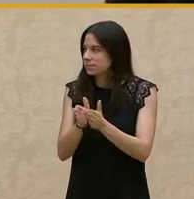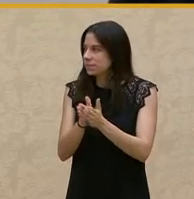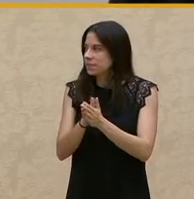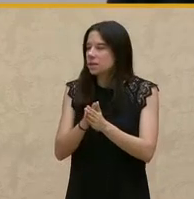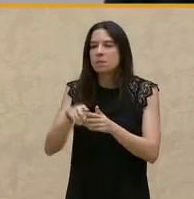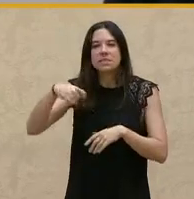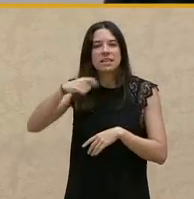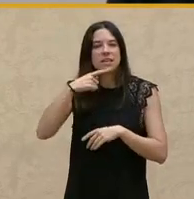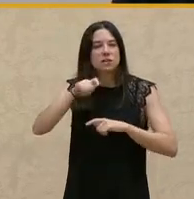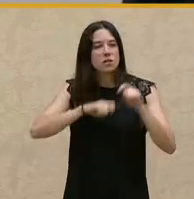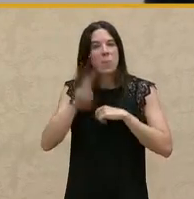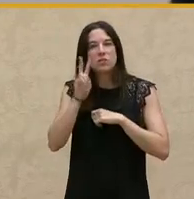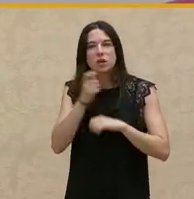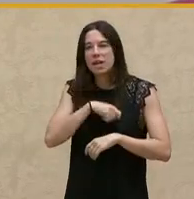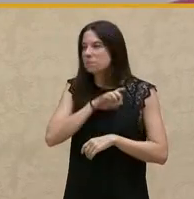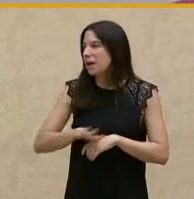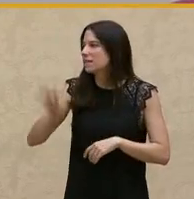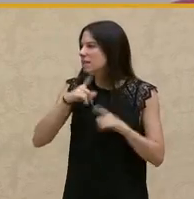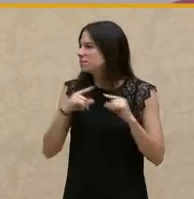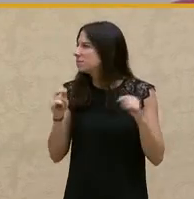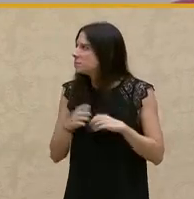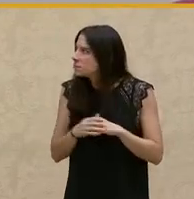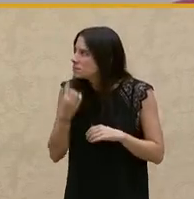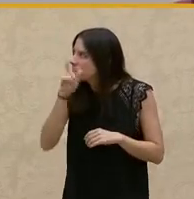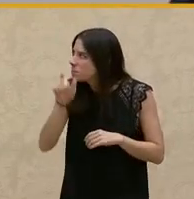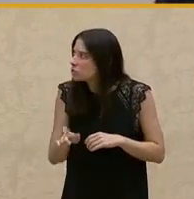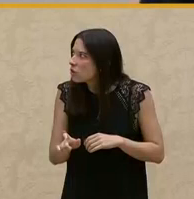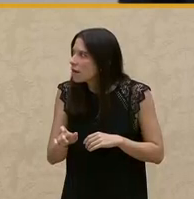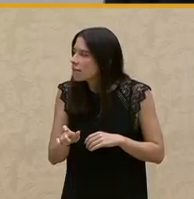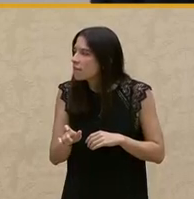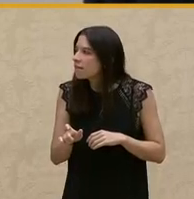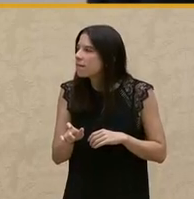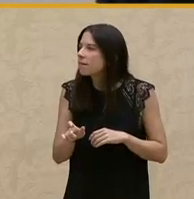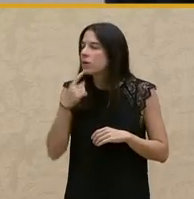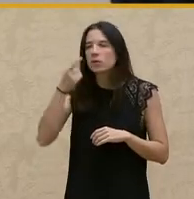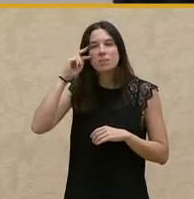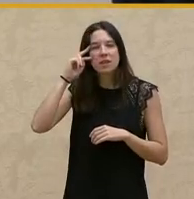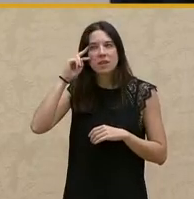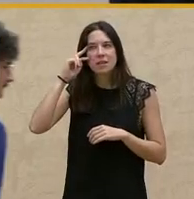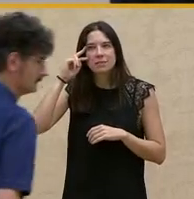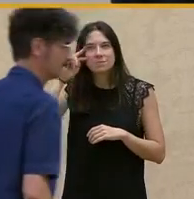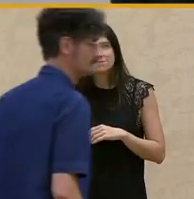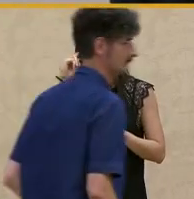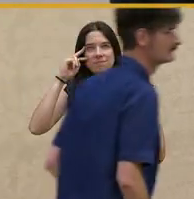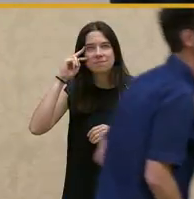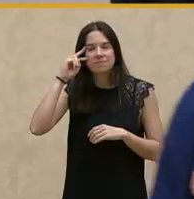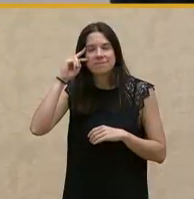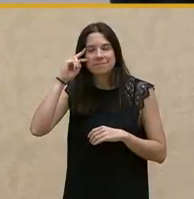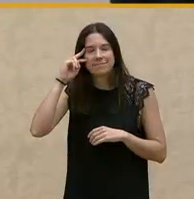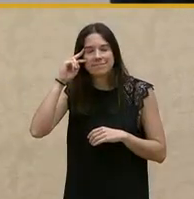España y de Retina Asturias. Una persona con una enorme experiencia en todas estas problemáticas.